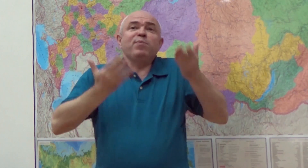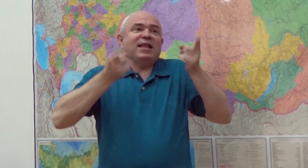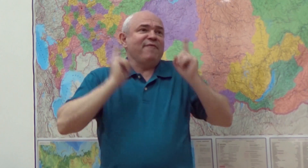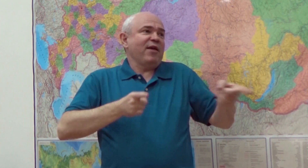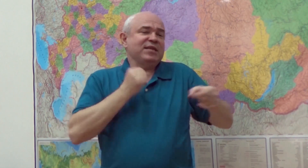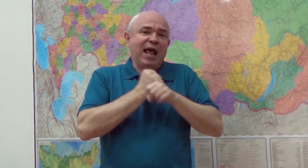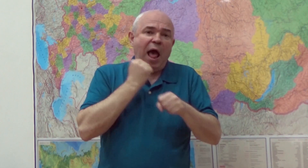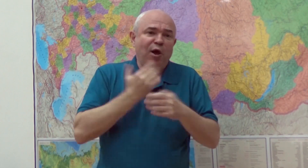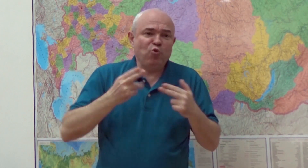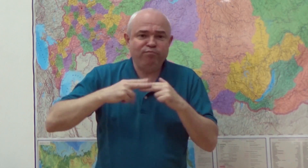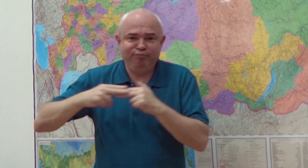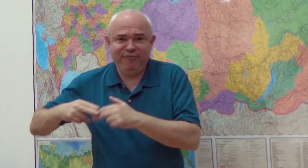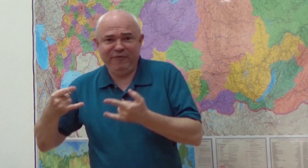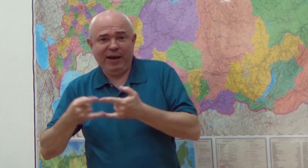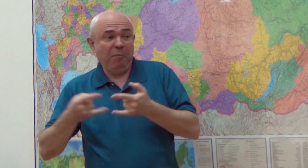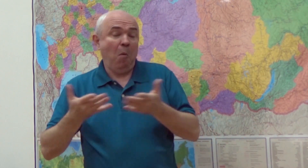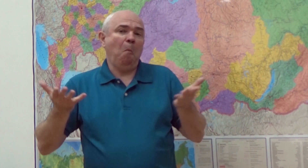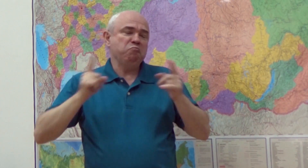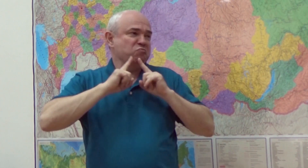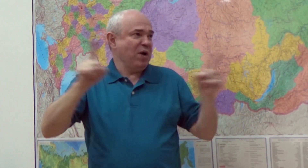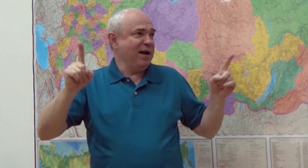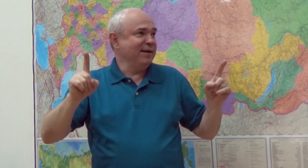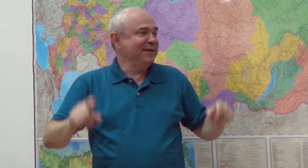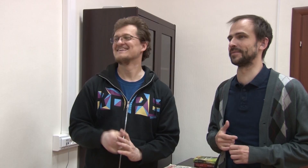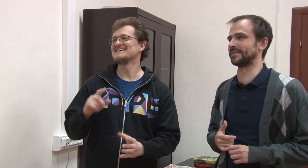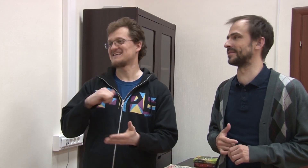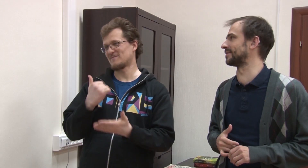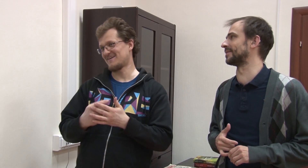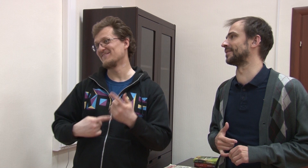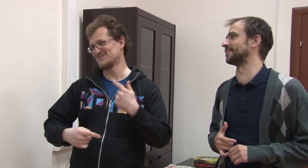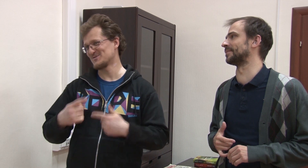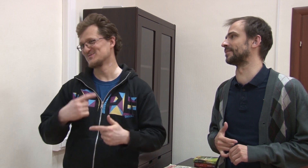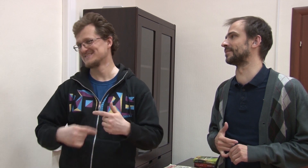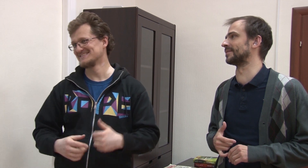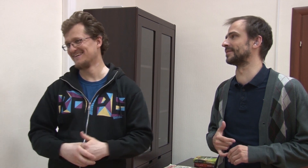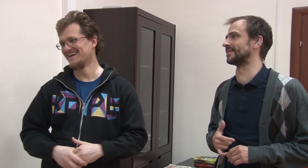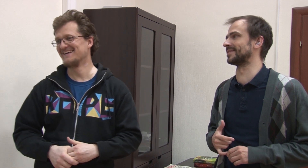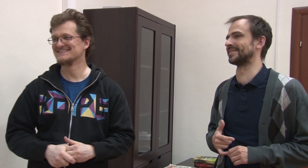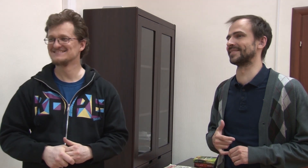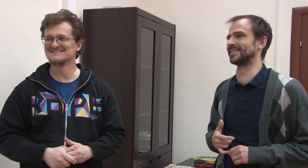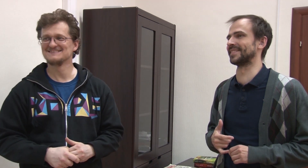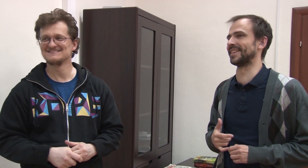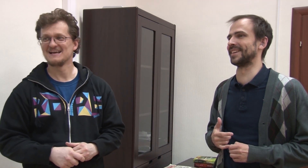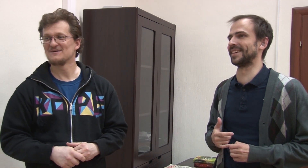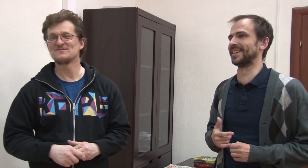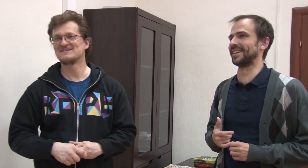А может быть, действительно вы сделаете какой-то фильм. И это будет оригинально. Самое главное – вернуться!